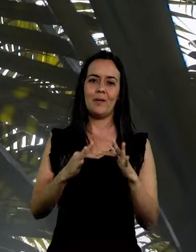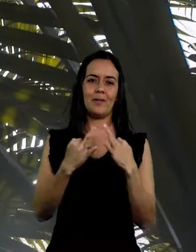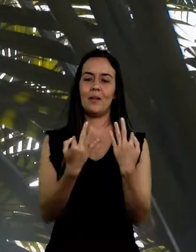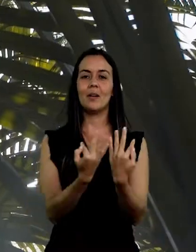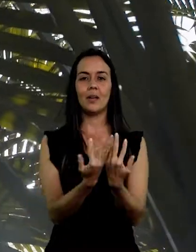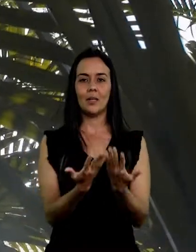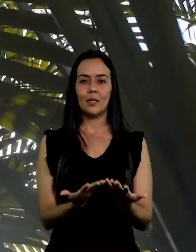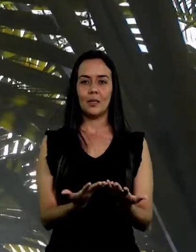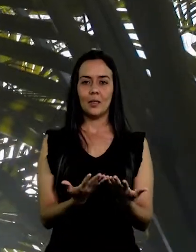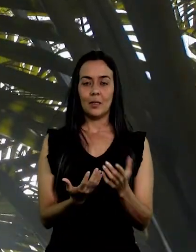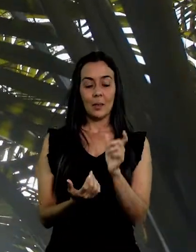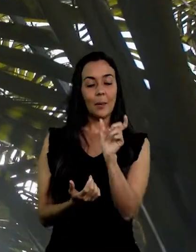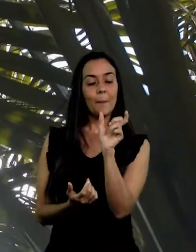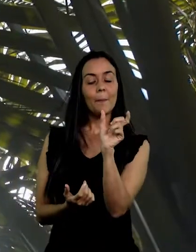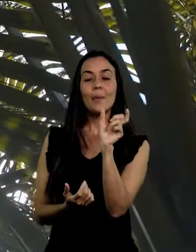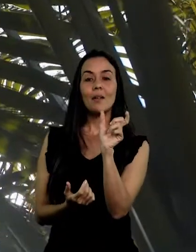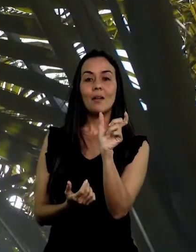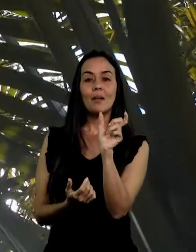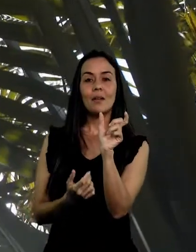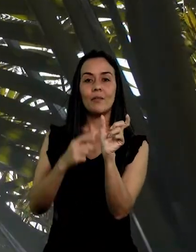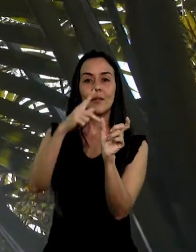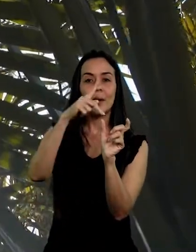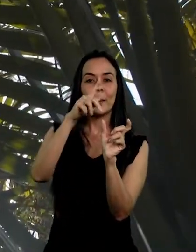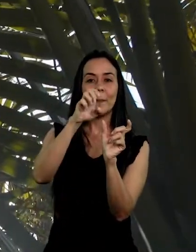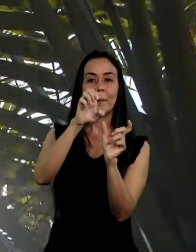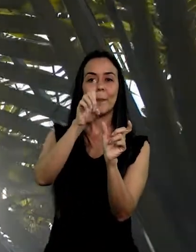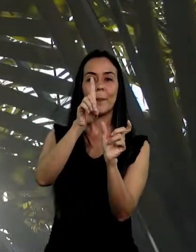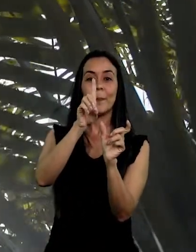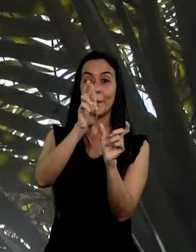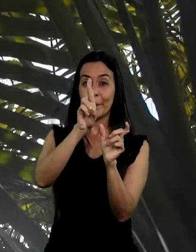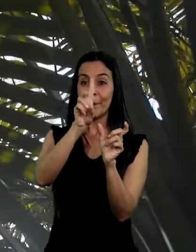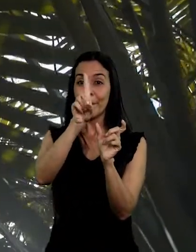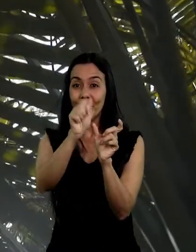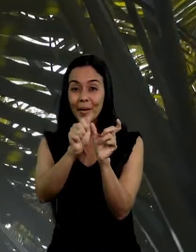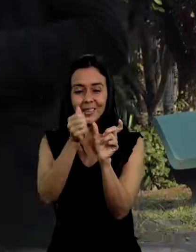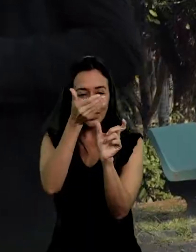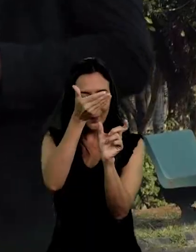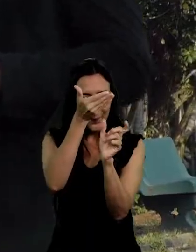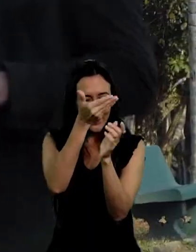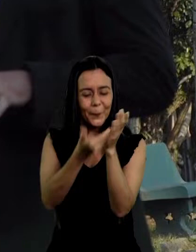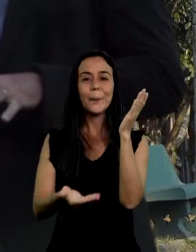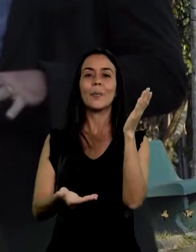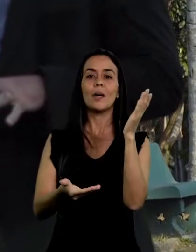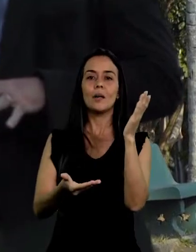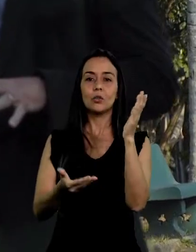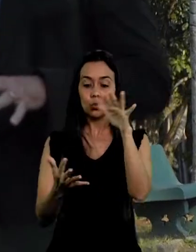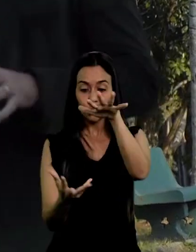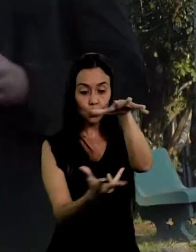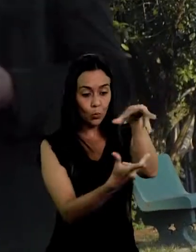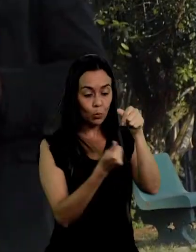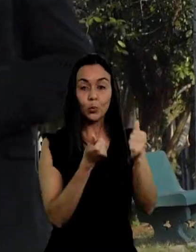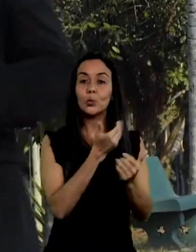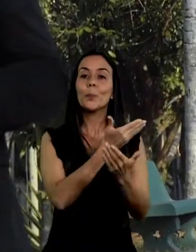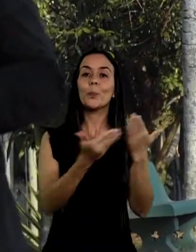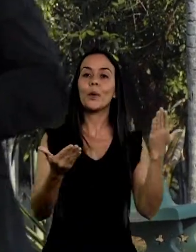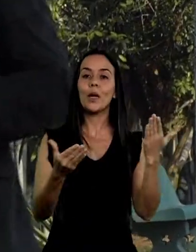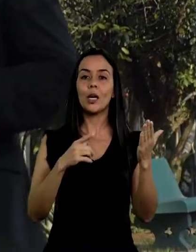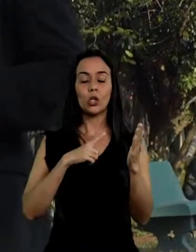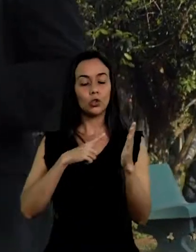existencial da perda coletiva, né? Que aí tem um livro do Albert Camus,